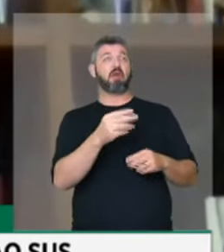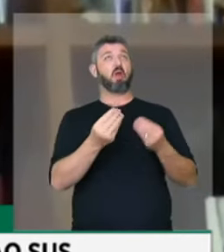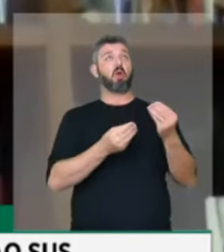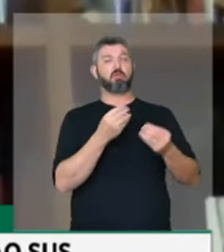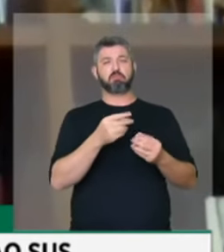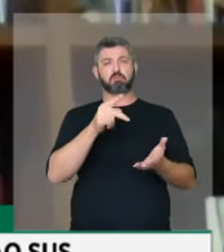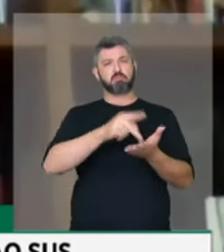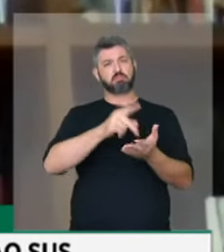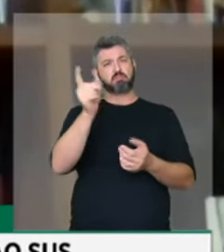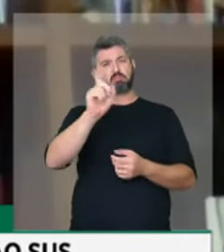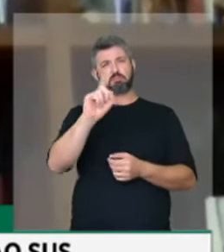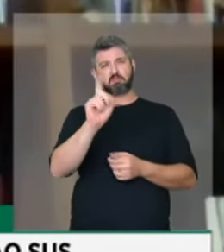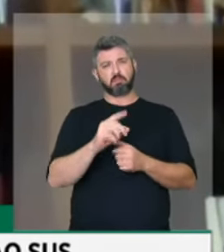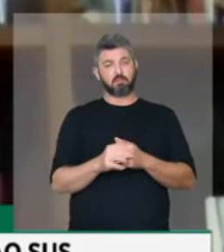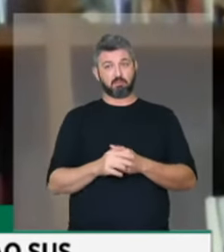A REDE, HORA QUE É A REDE QUE